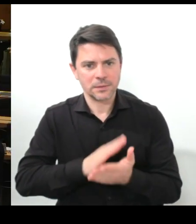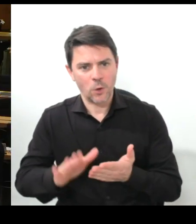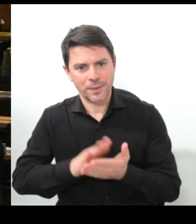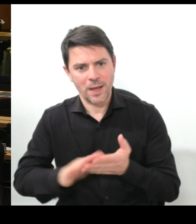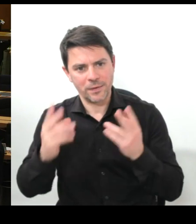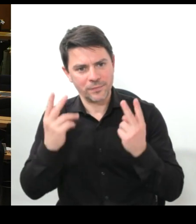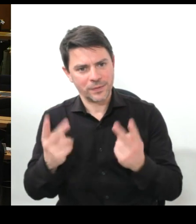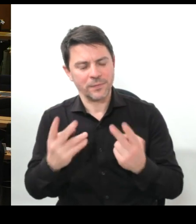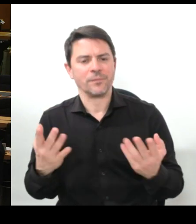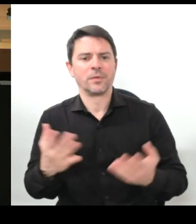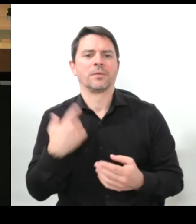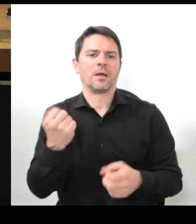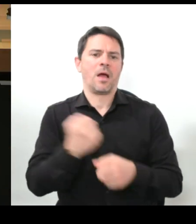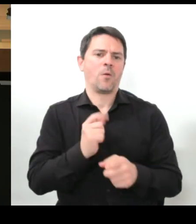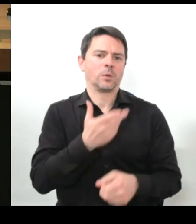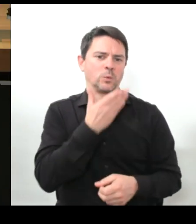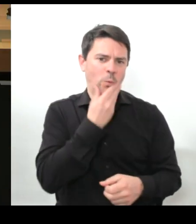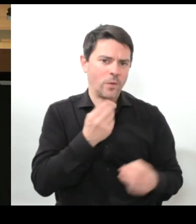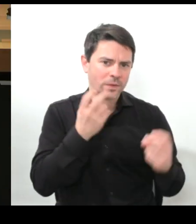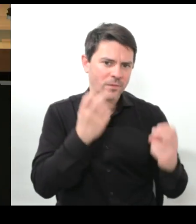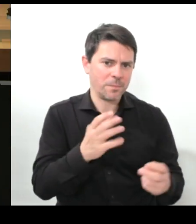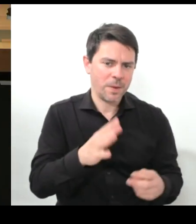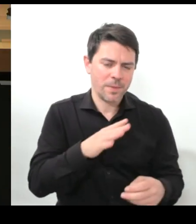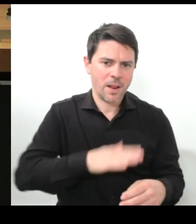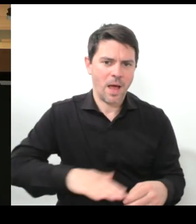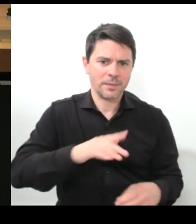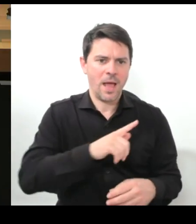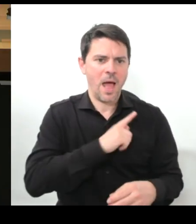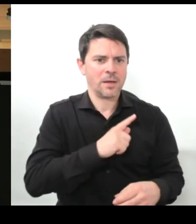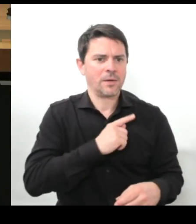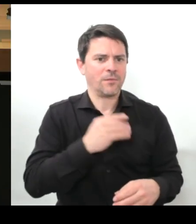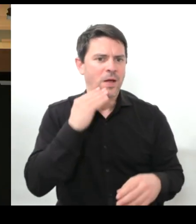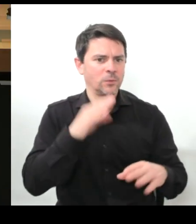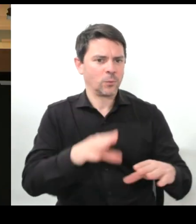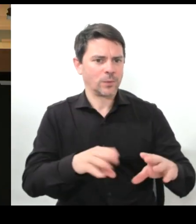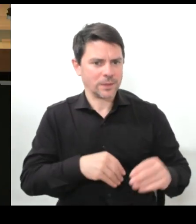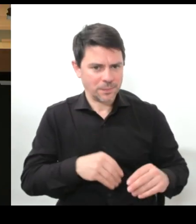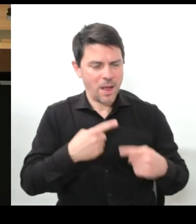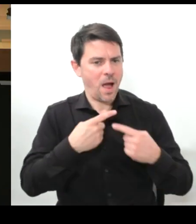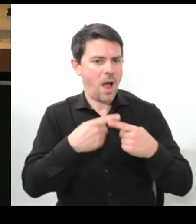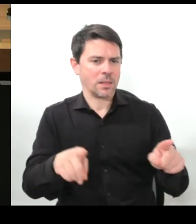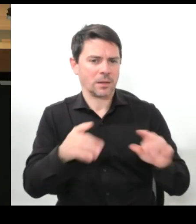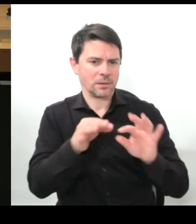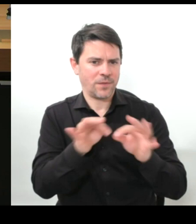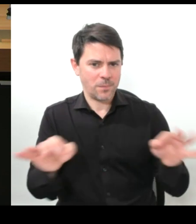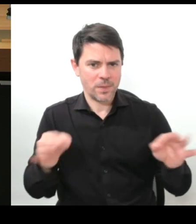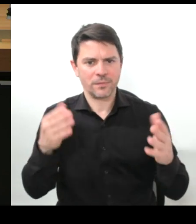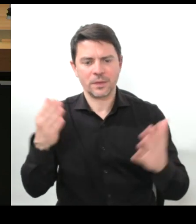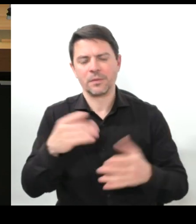geht es auch um sicheres Wohnen im Quartier im Sinne von: Wohnen muss bezahlbar sein, niemand davon kalten Sitzen und alle